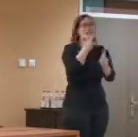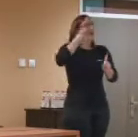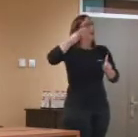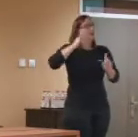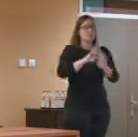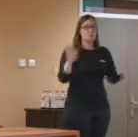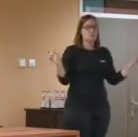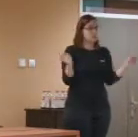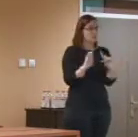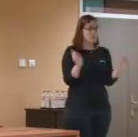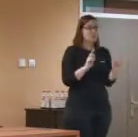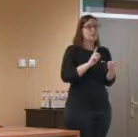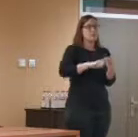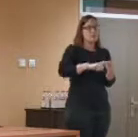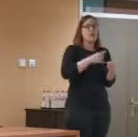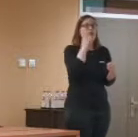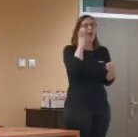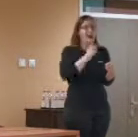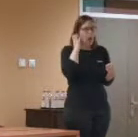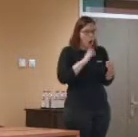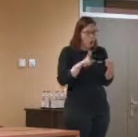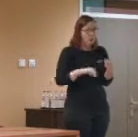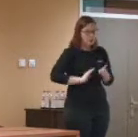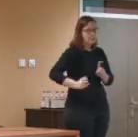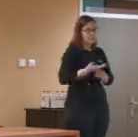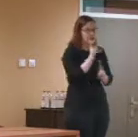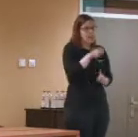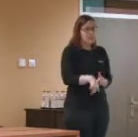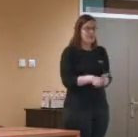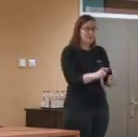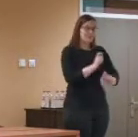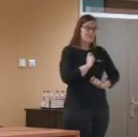si no también a Mariano Rajoy. Esto nos ayuda muchísimo a que muchas denuncias